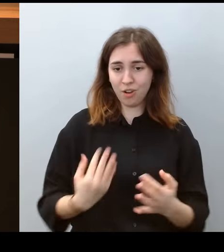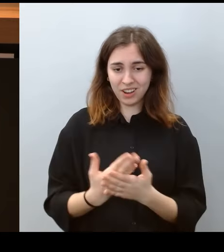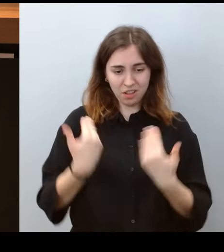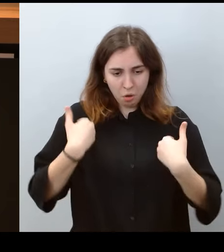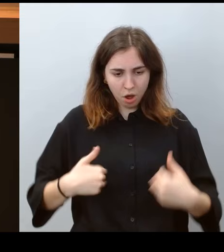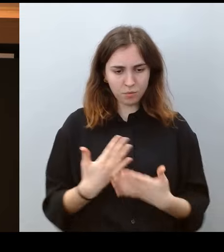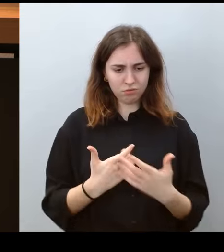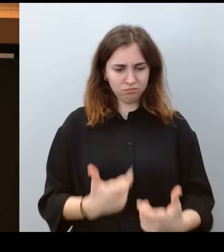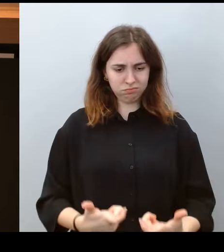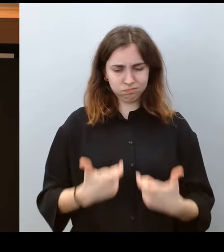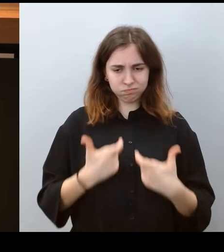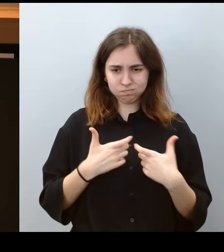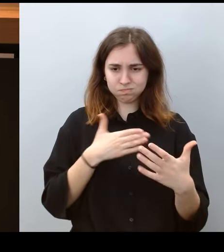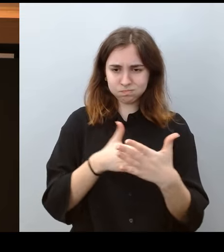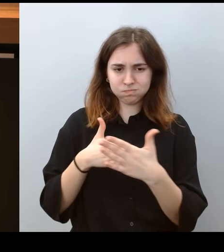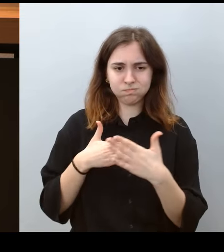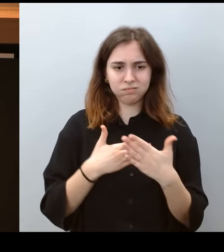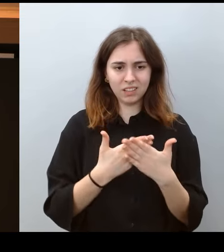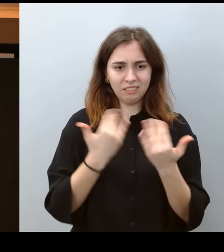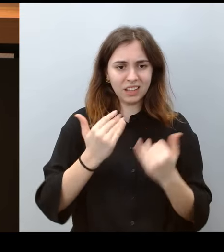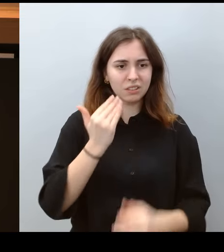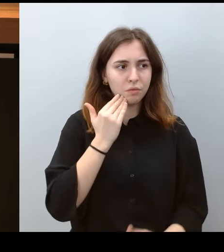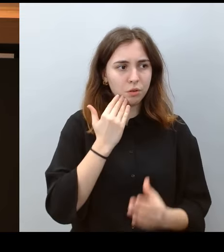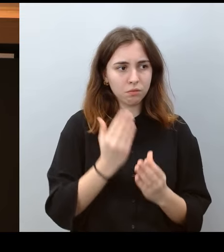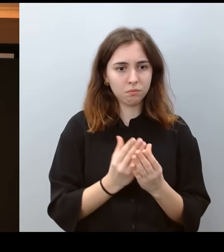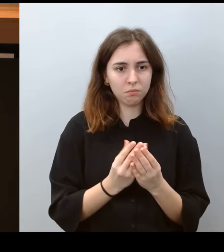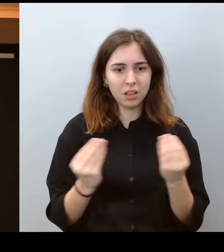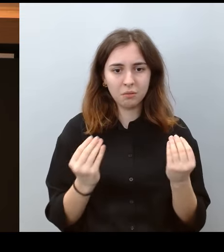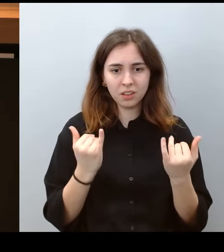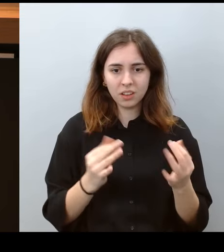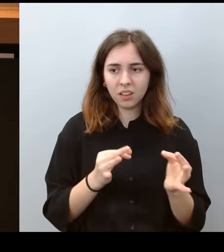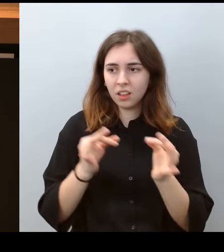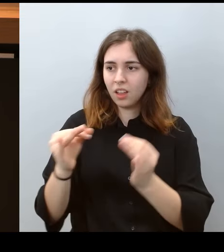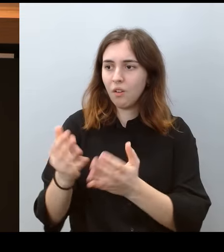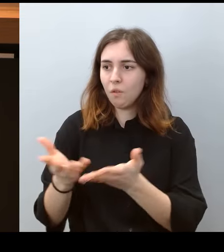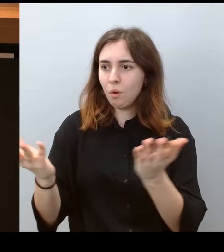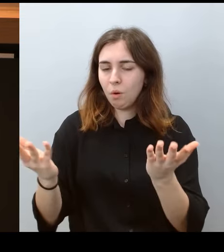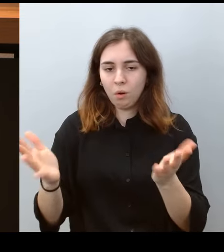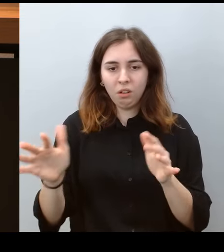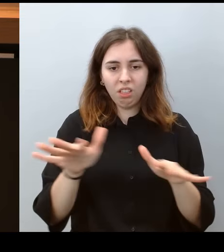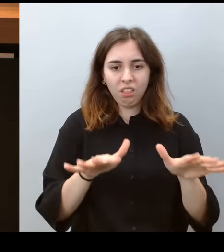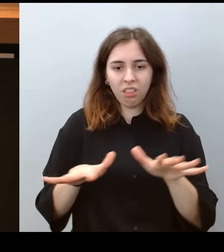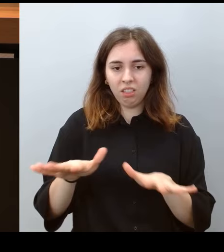wo landen sie dann? Deswegen glaube ich, muss man da mehrere Hebel ansetzen, um Menschen,